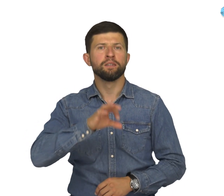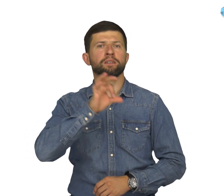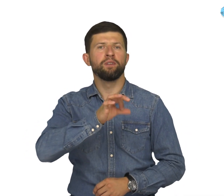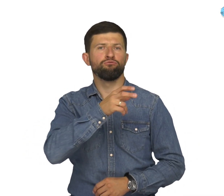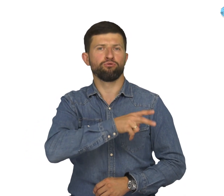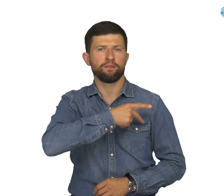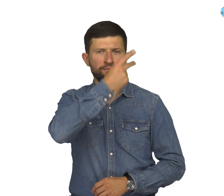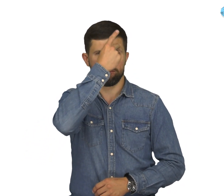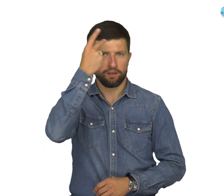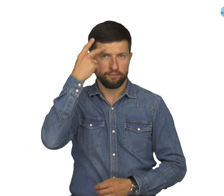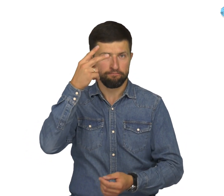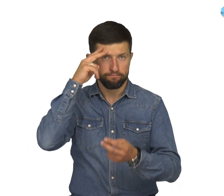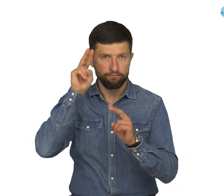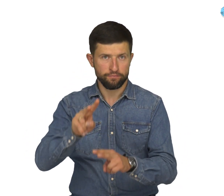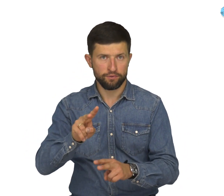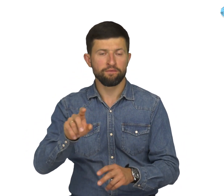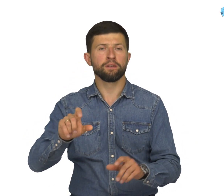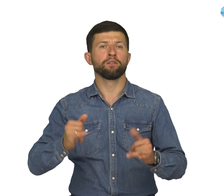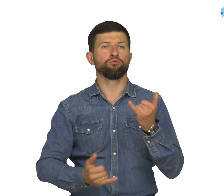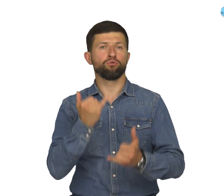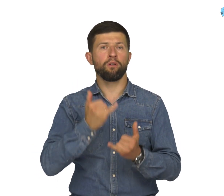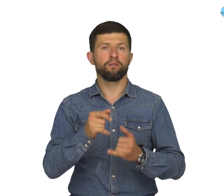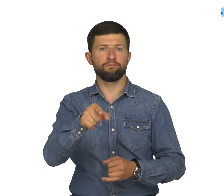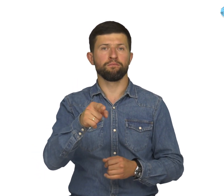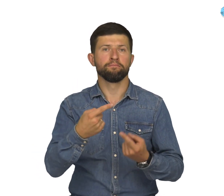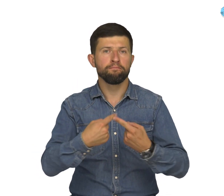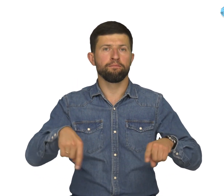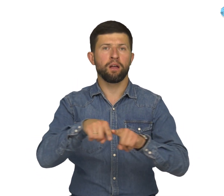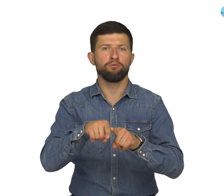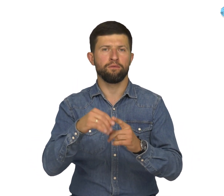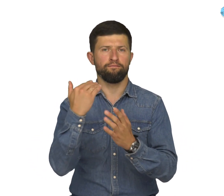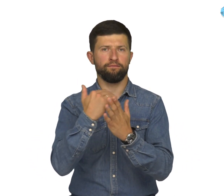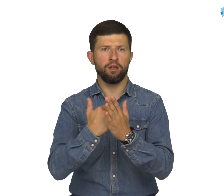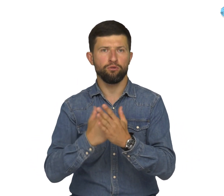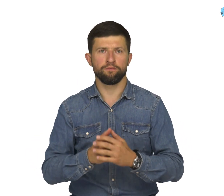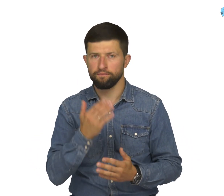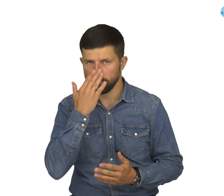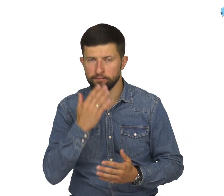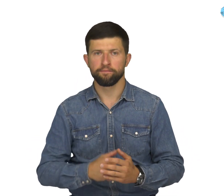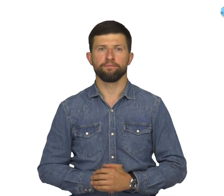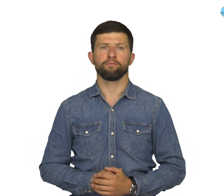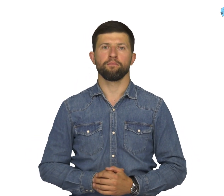świadczenie pielęgnacyjne przysługuje, w przypadku gdy spełnione są łącznie następujące warunki: